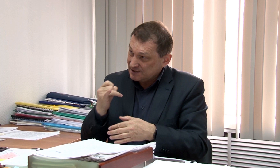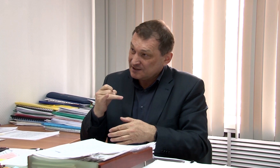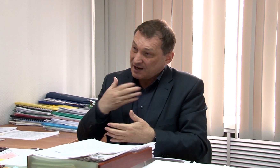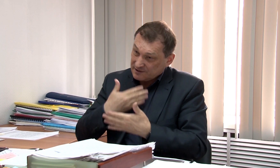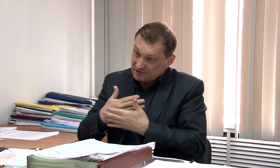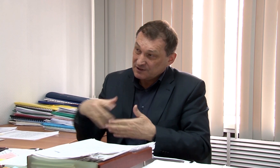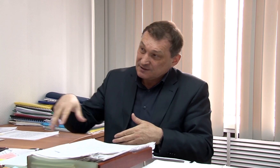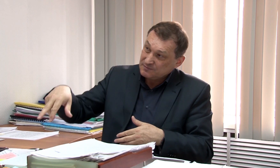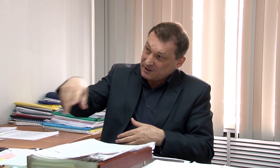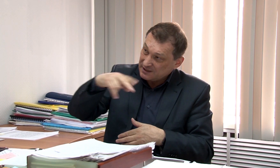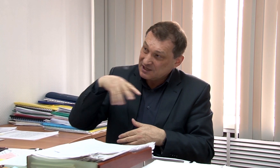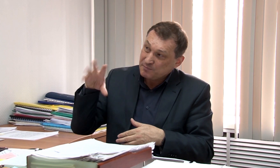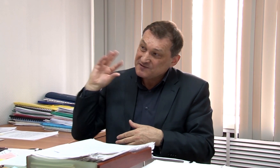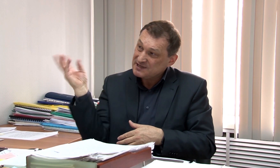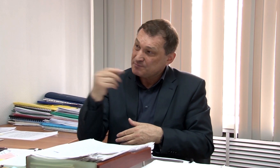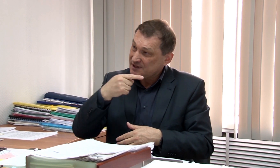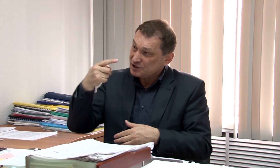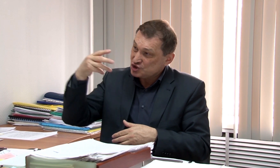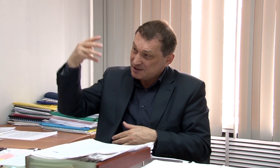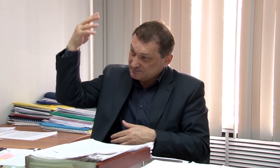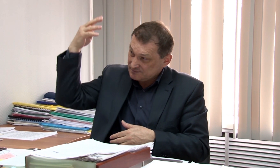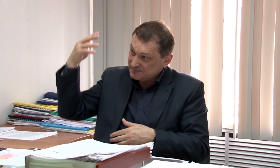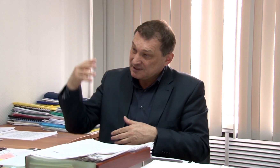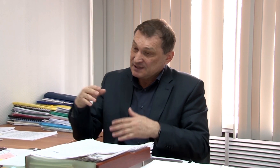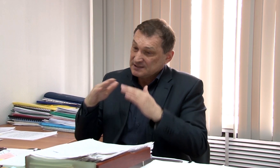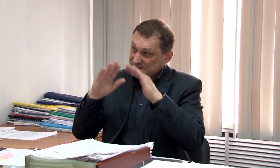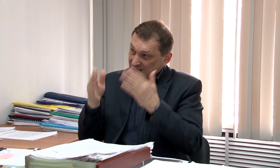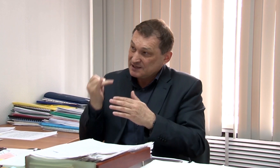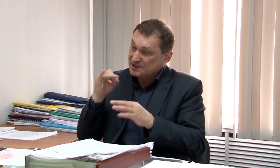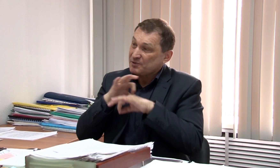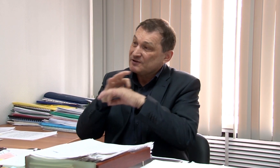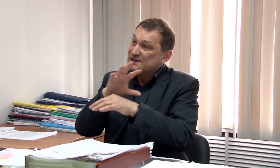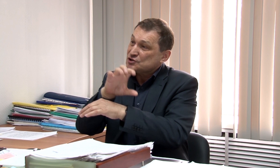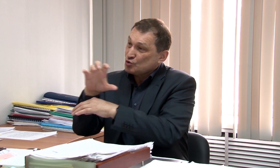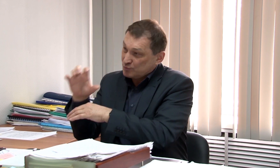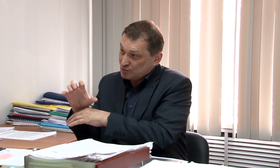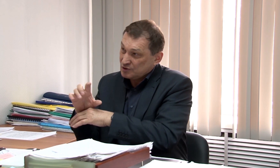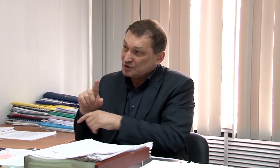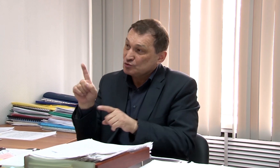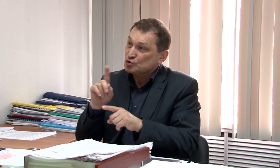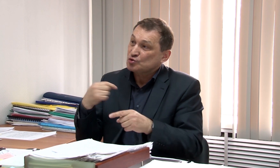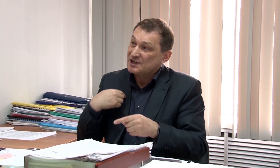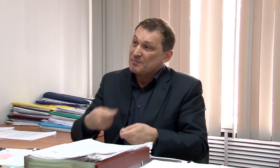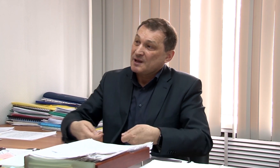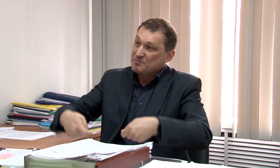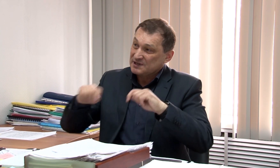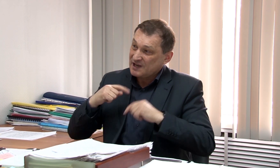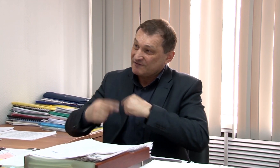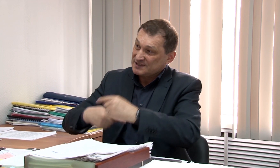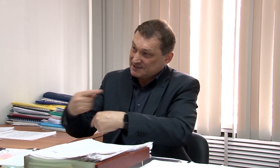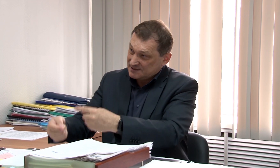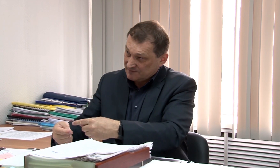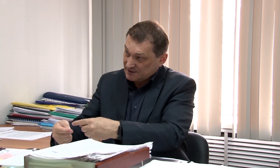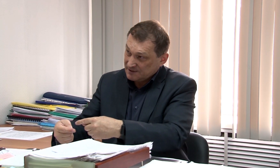Они не поленились, походили по всем этажам здания, провели съёмку всего того, что нам передали "в наследство".